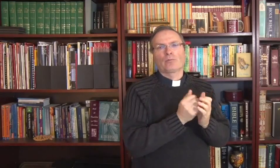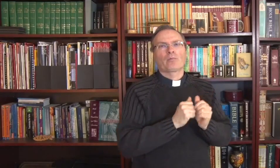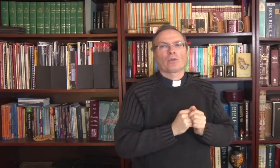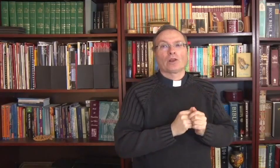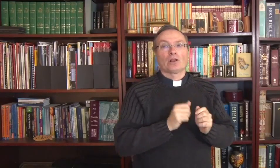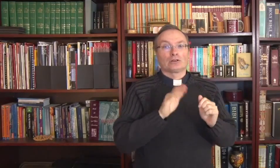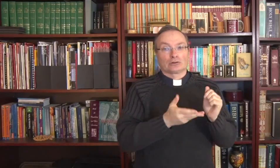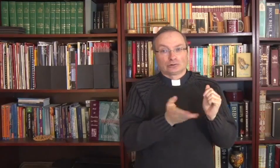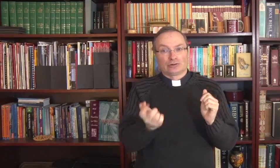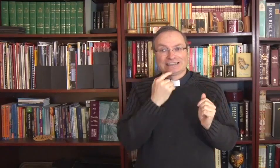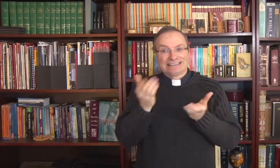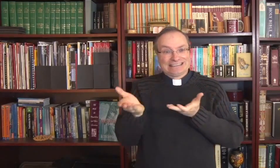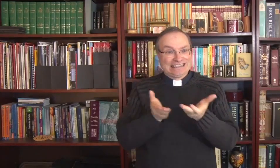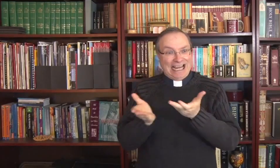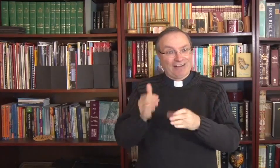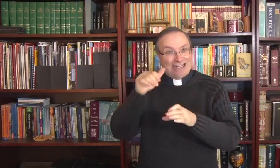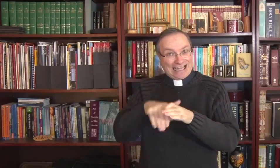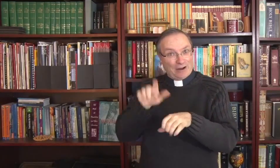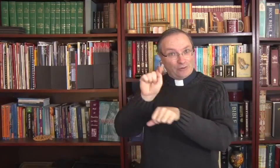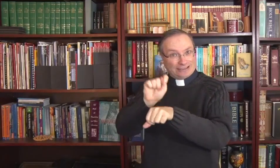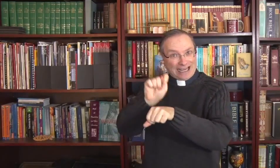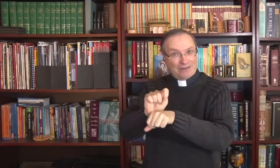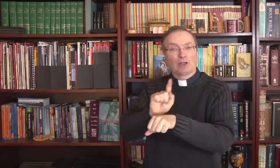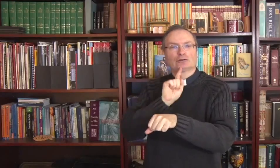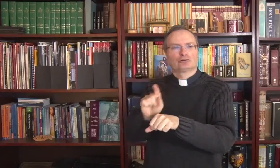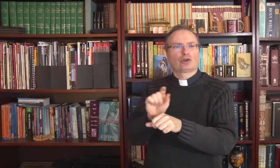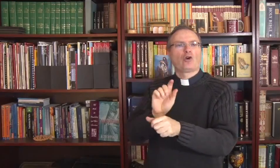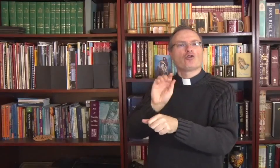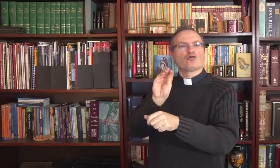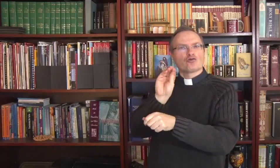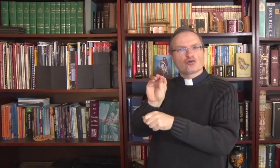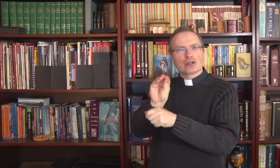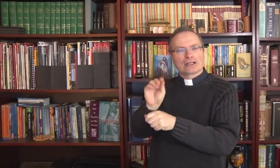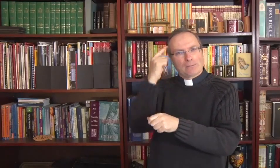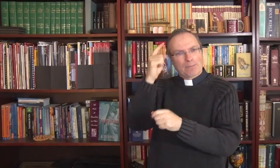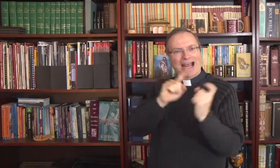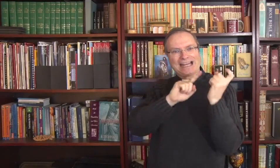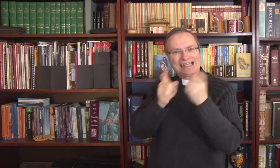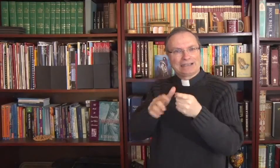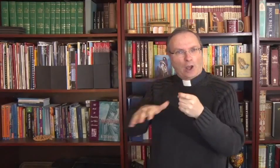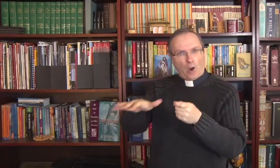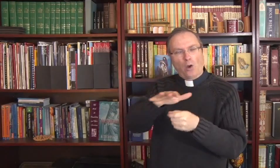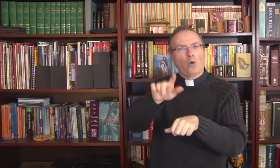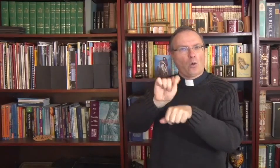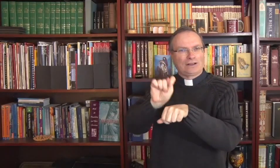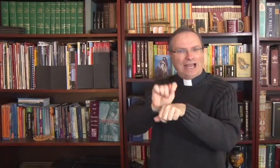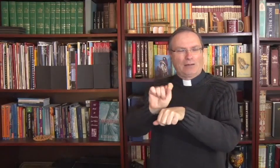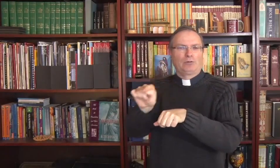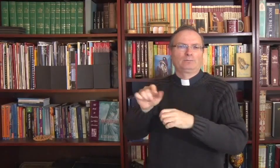Que ceux qui servent dans le temple sont nourris par les dons au temple.